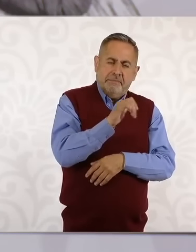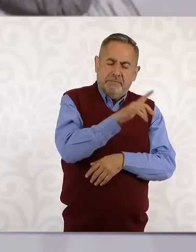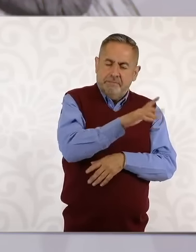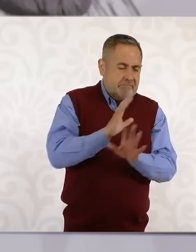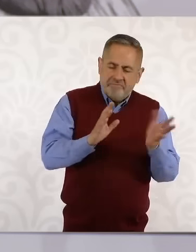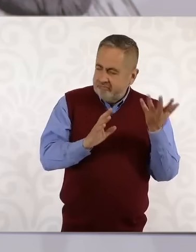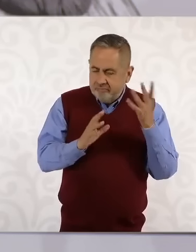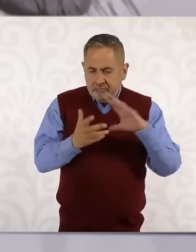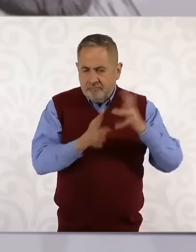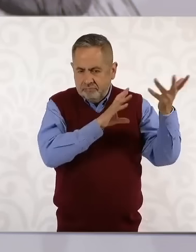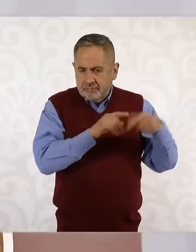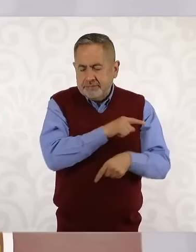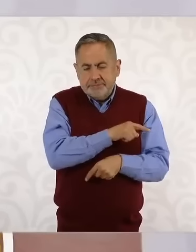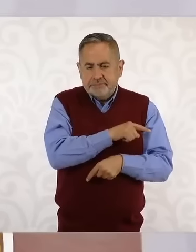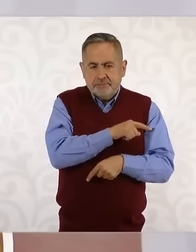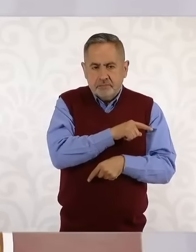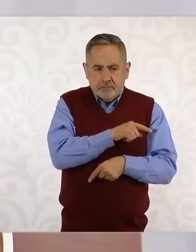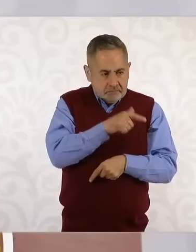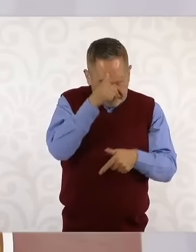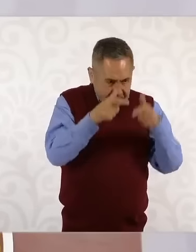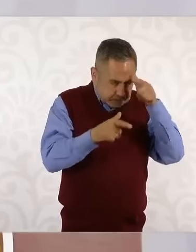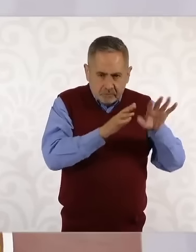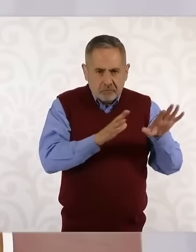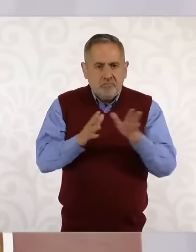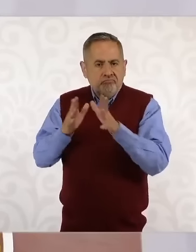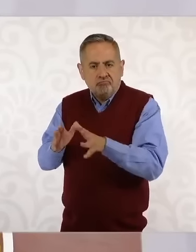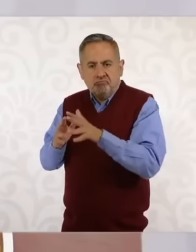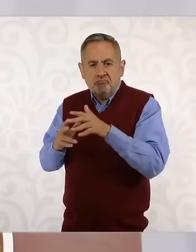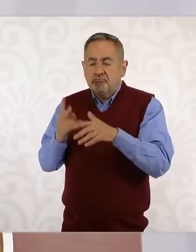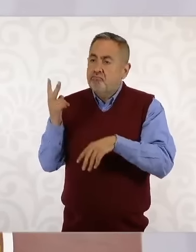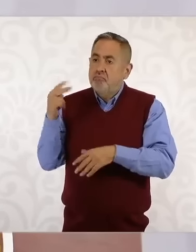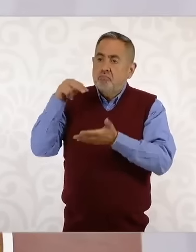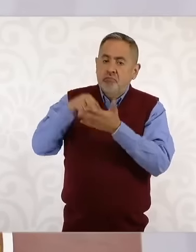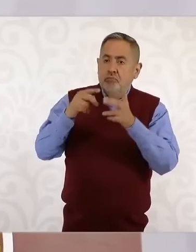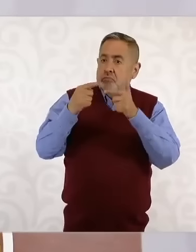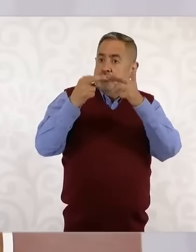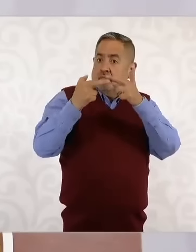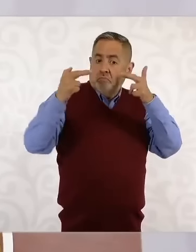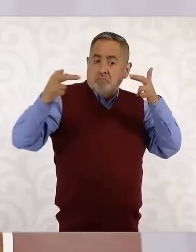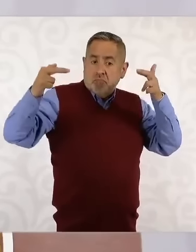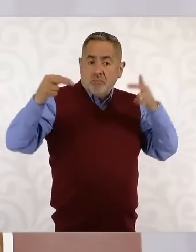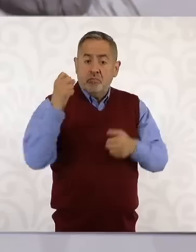donde se encontraron mecanismos, pero las líneas de transmisión son unas. No puede poner cada